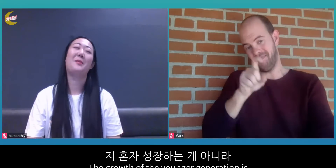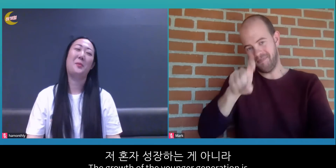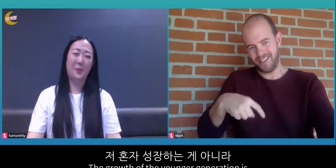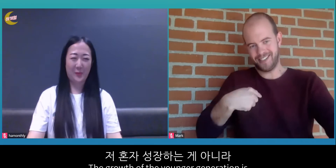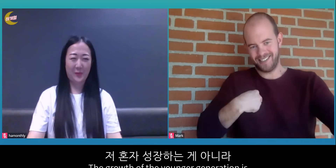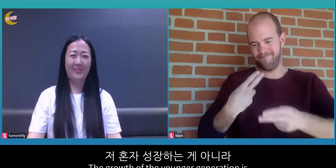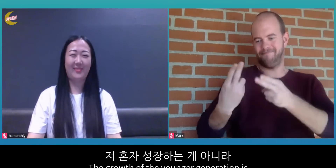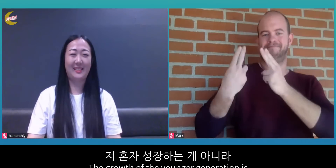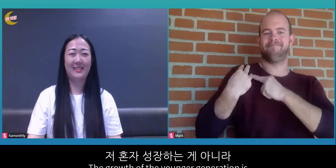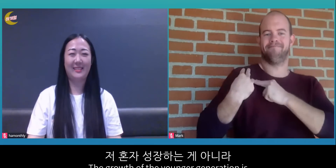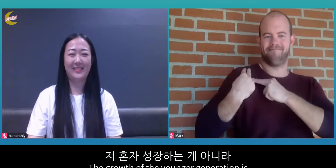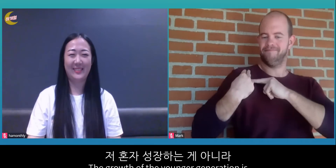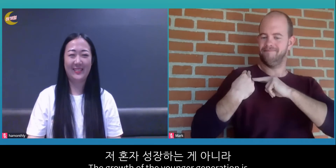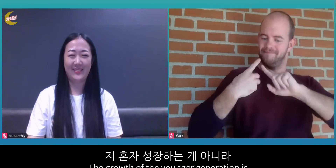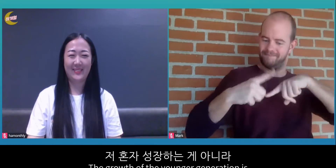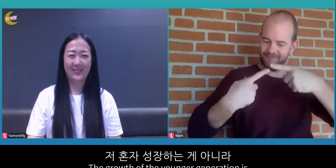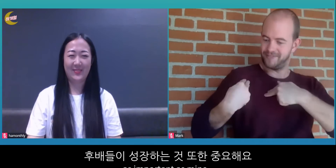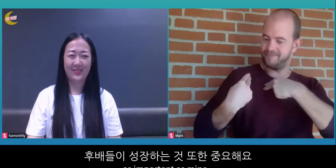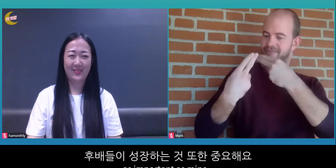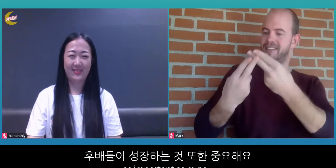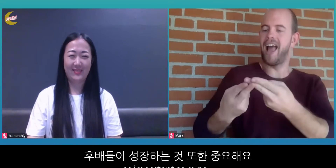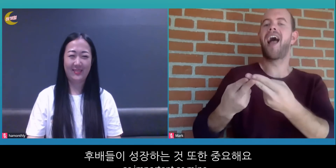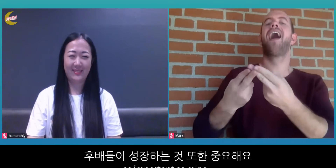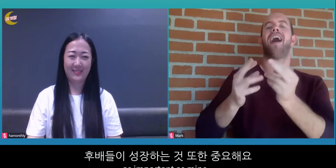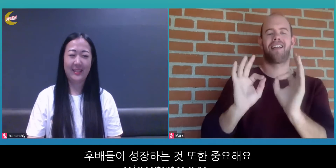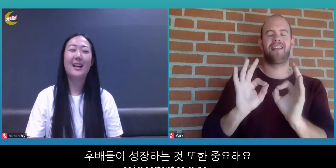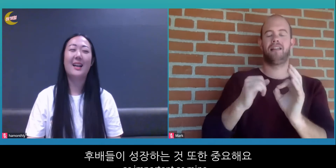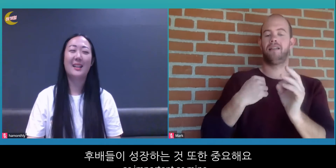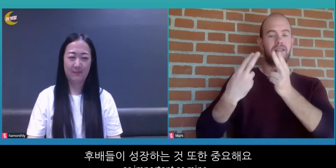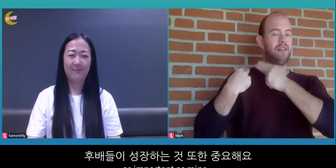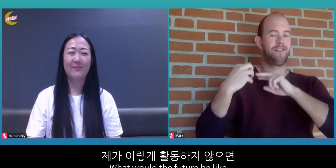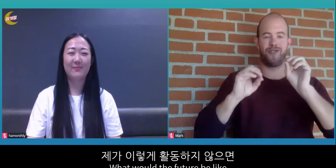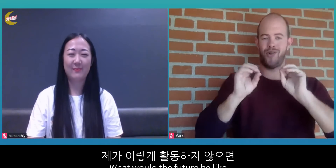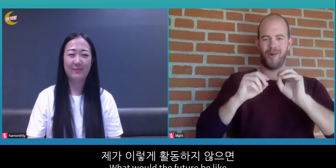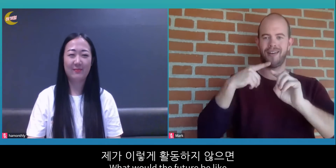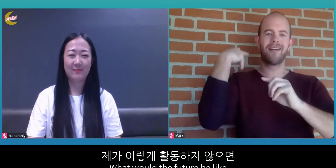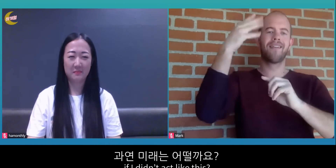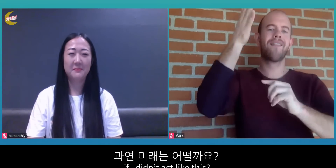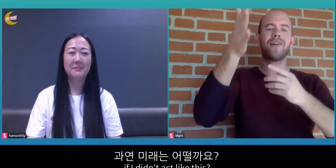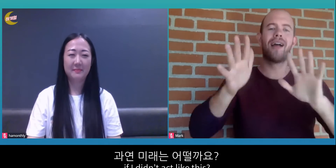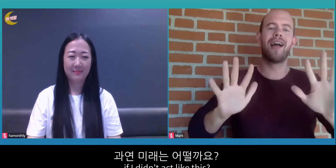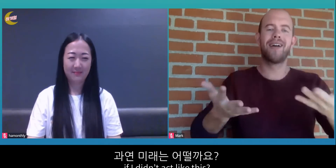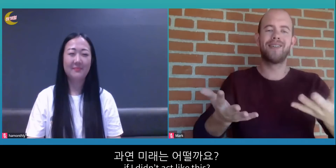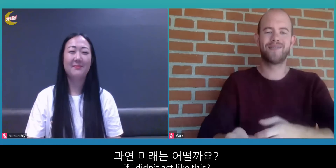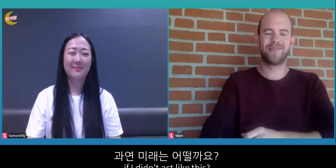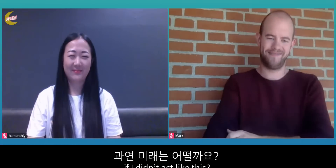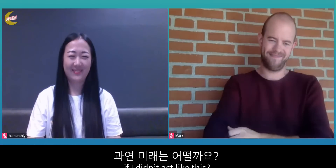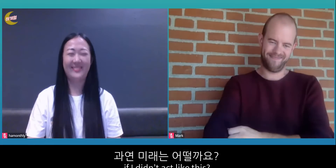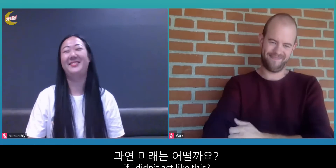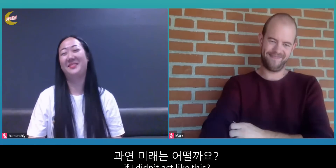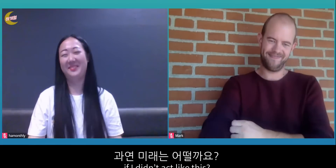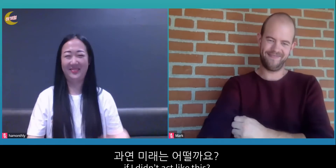若い世代の成長は私のものと同じくらい重要です。 私がこのように行動しなかったら、未来はどうなるでしょうか？